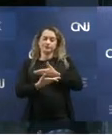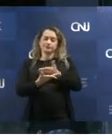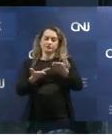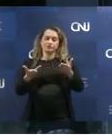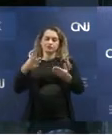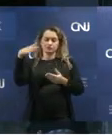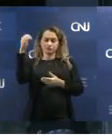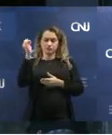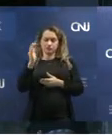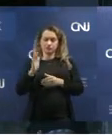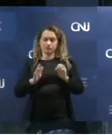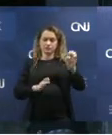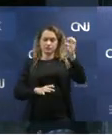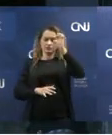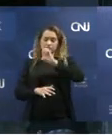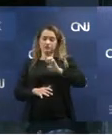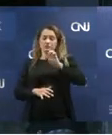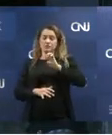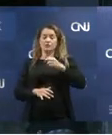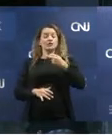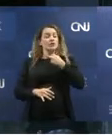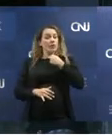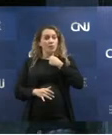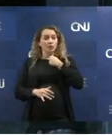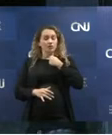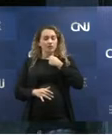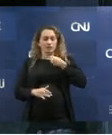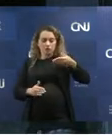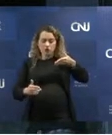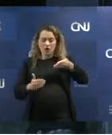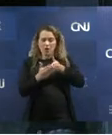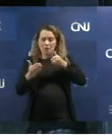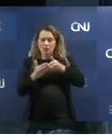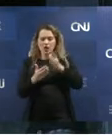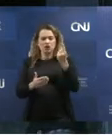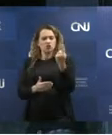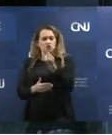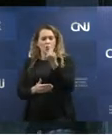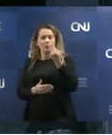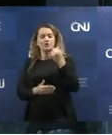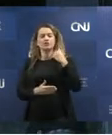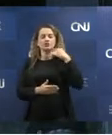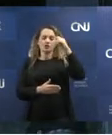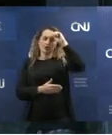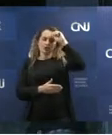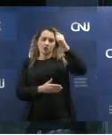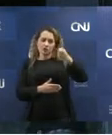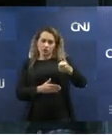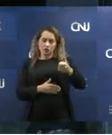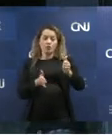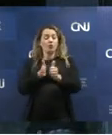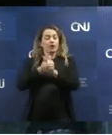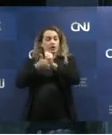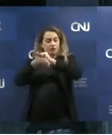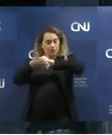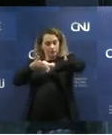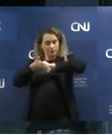Então, como não podemos imputar somente a magistrada esse retardamento, eu peço, vênia